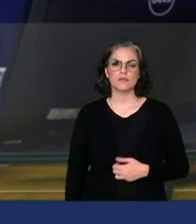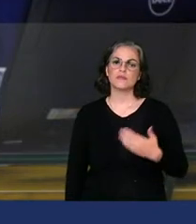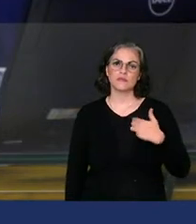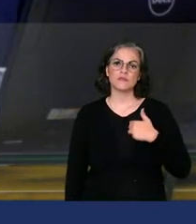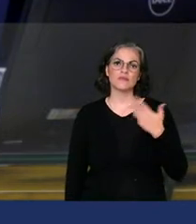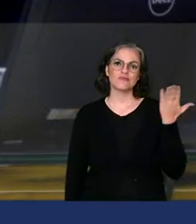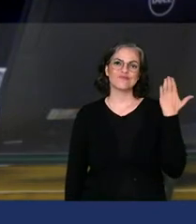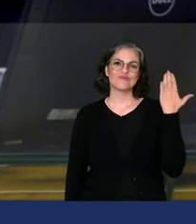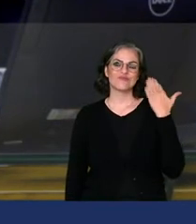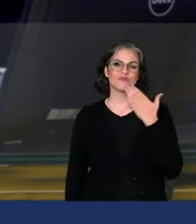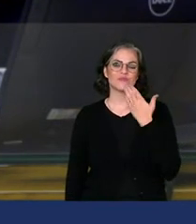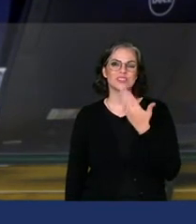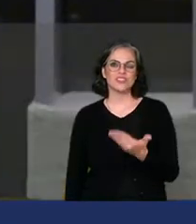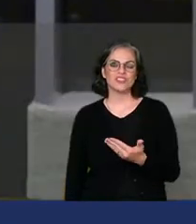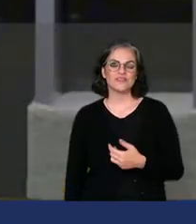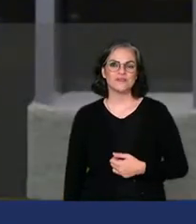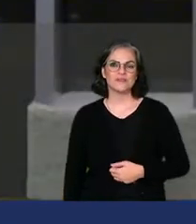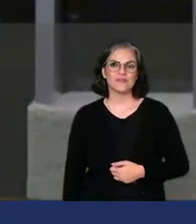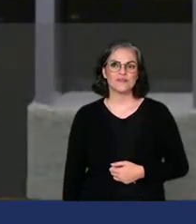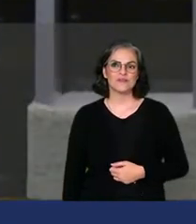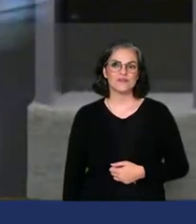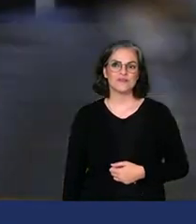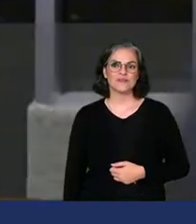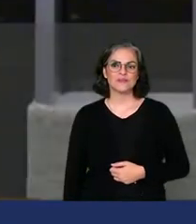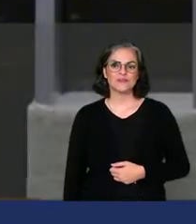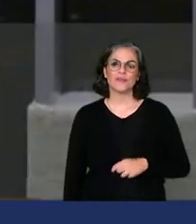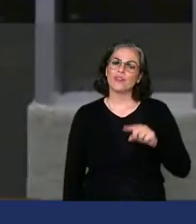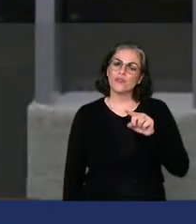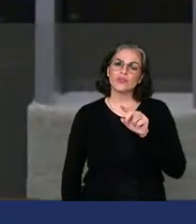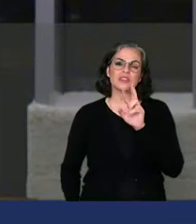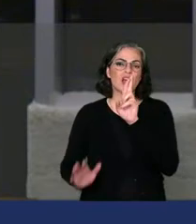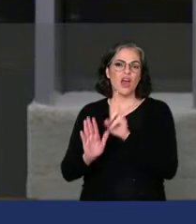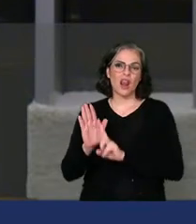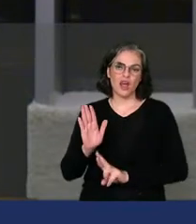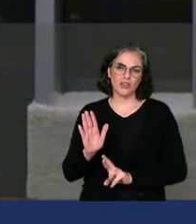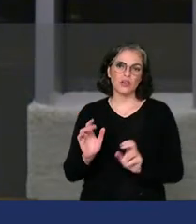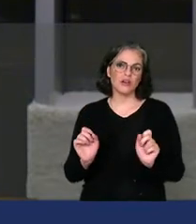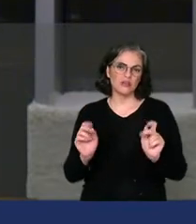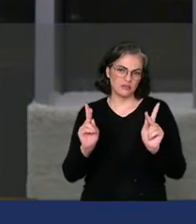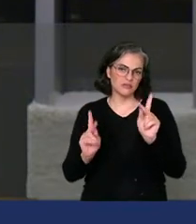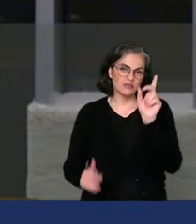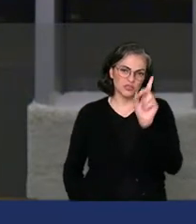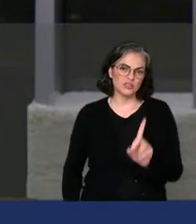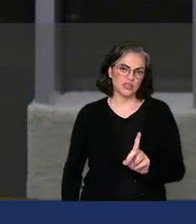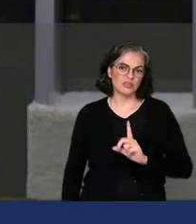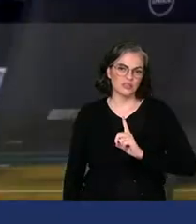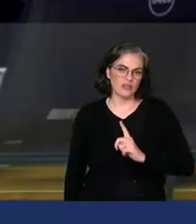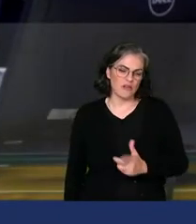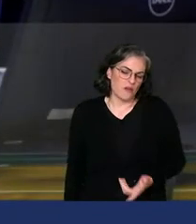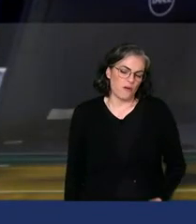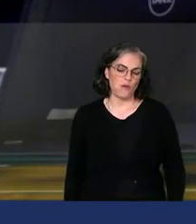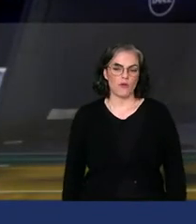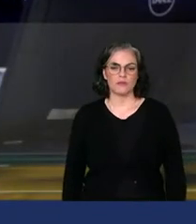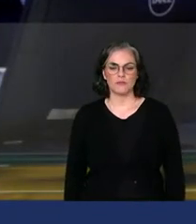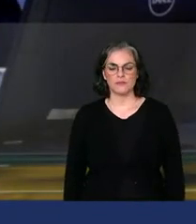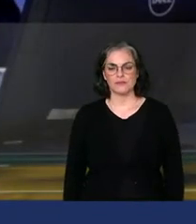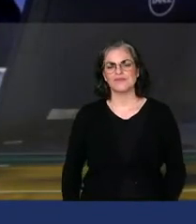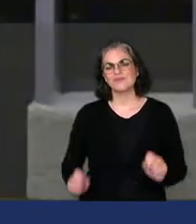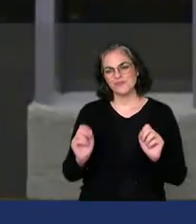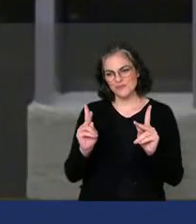TERIA CHAMADO. -- [DEPUTADO]: EU TINHA SOLICITADO PARA DEFENDER CONTRA O REQUERIMENTO. [PRESIDENTE]: COMO RELATOR VOSSA EXCELÊNCIA PODE CONTRA DITAR PORQUE NÃO TEM NINGUÉM NO SISTEMA.